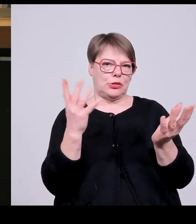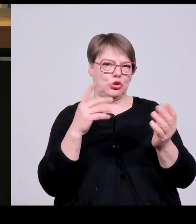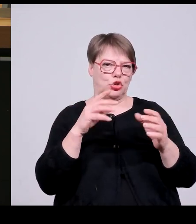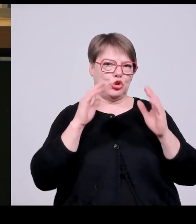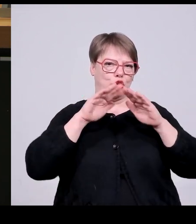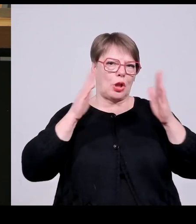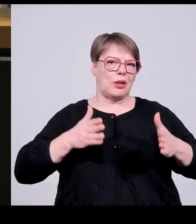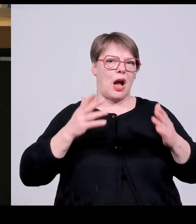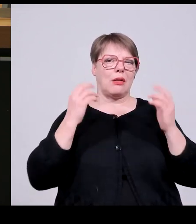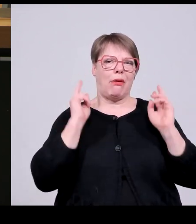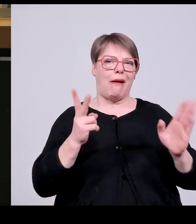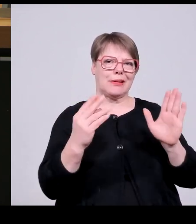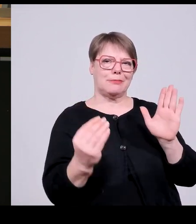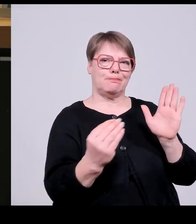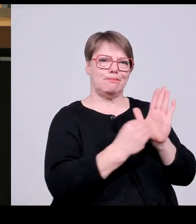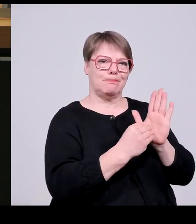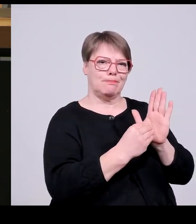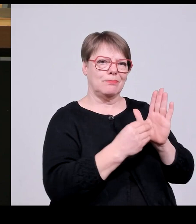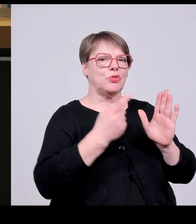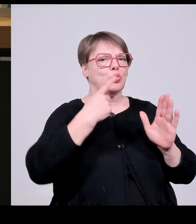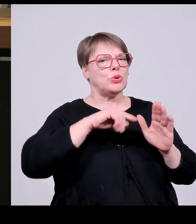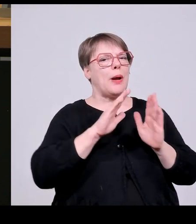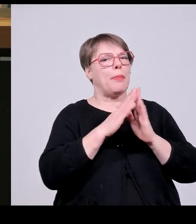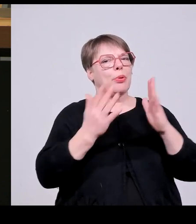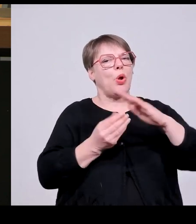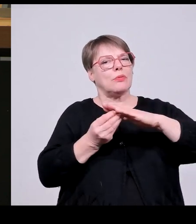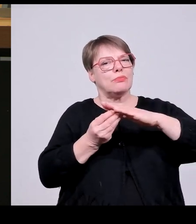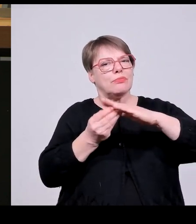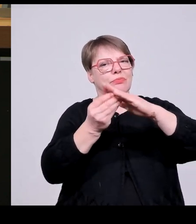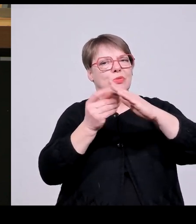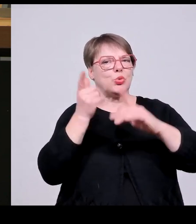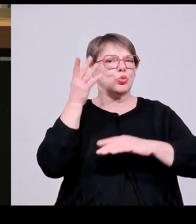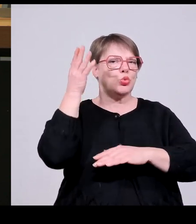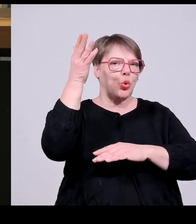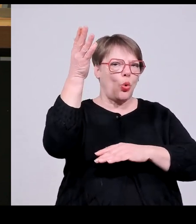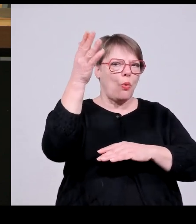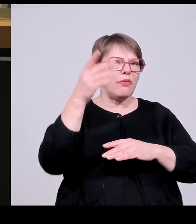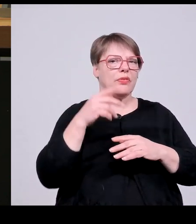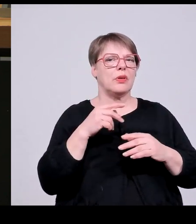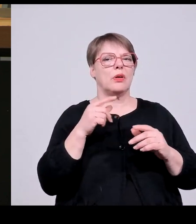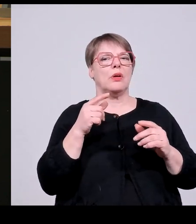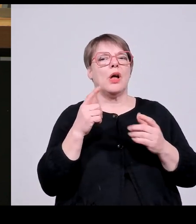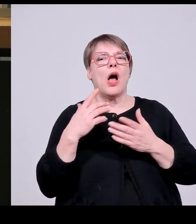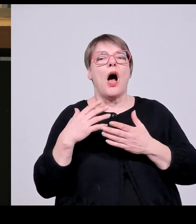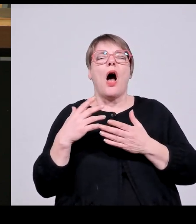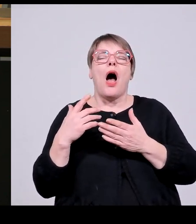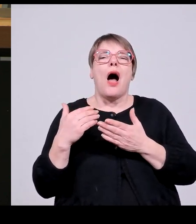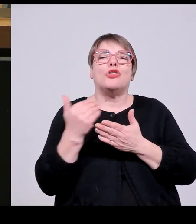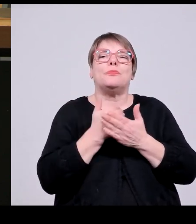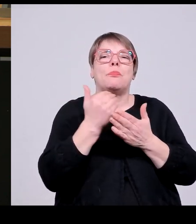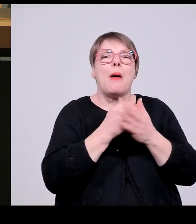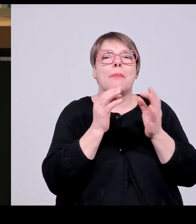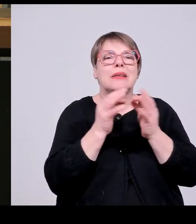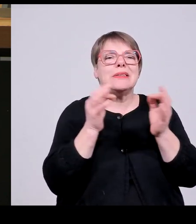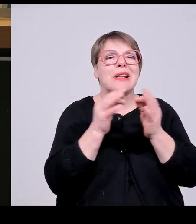Nachdem der Kulturausschuss dem Antrag bereits zugestimmt hat, freue ich mich über die Zustimmung hier heute zu diesem